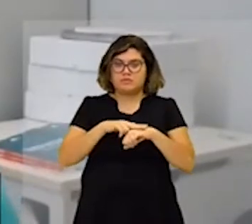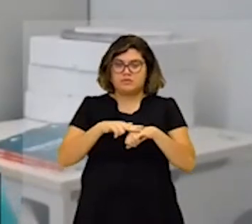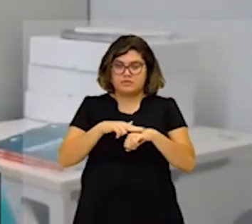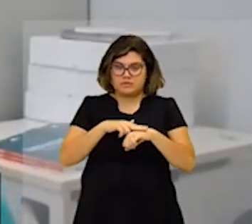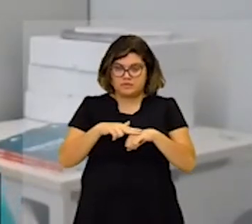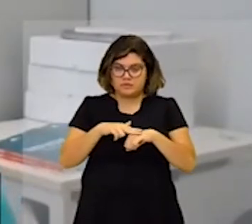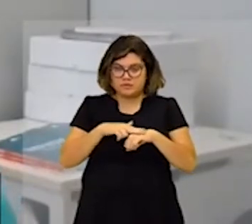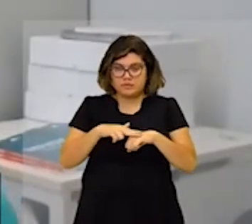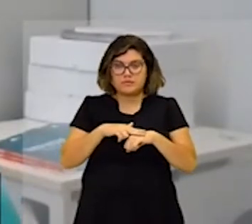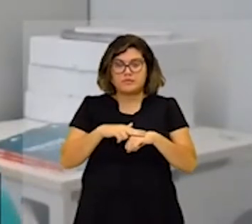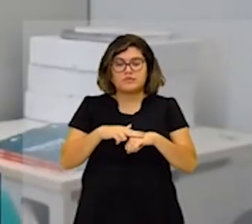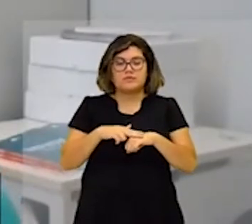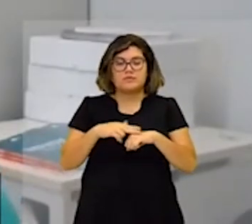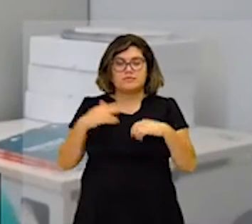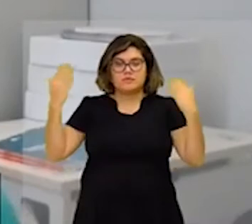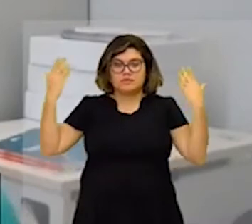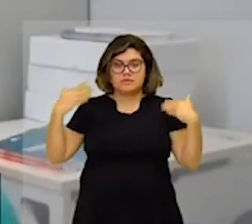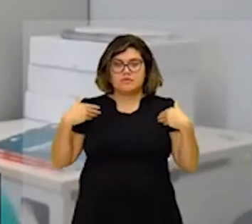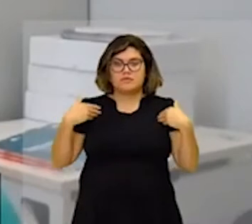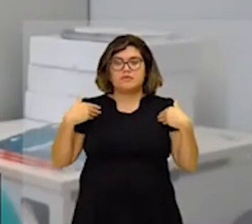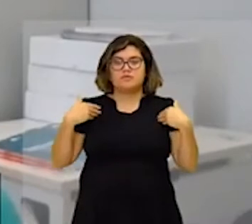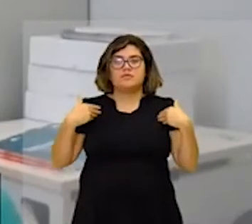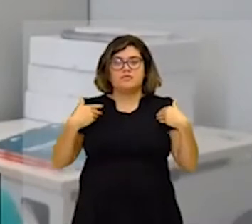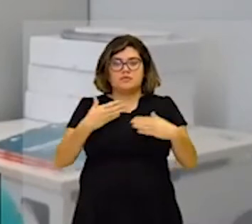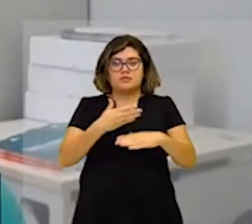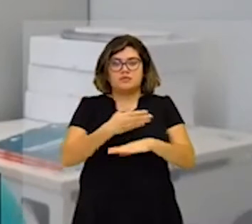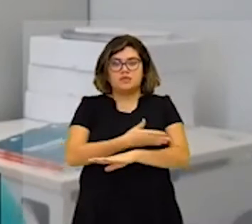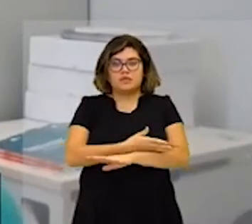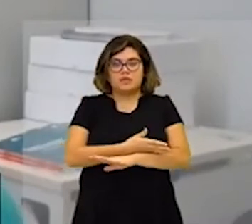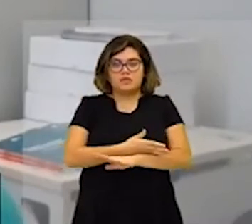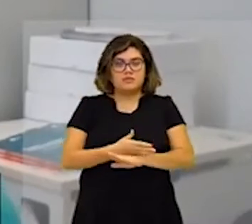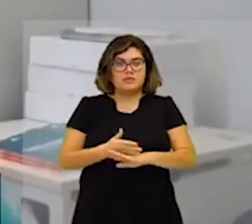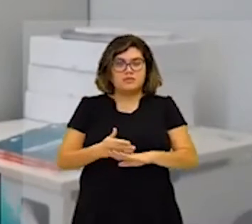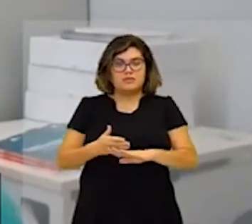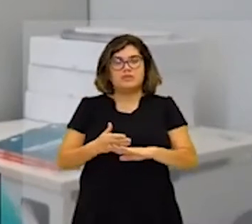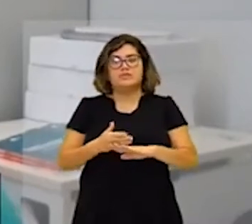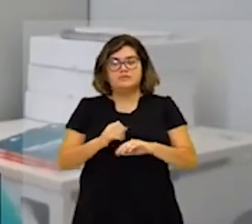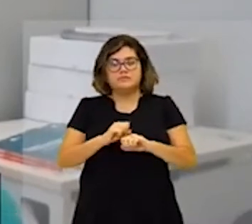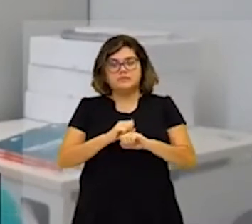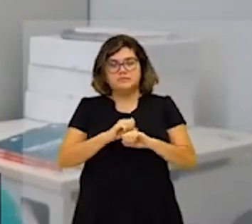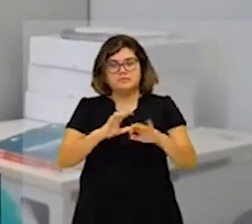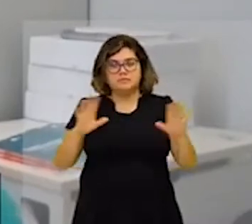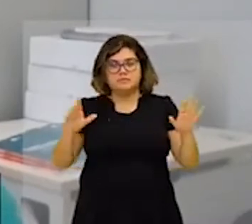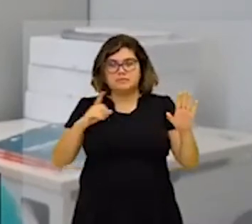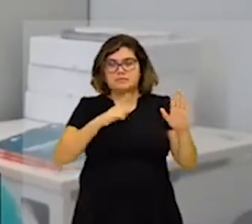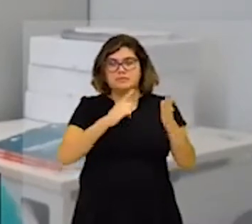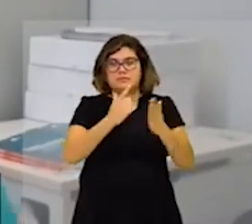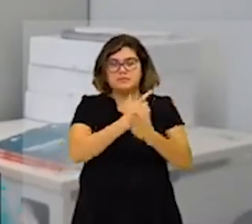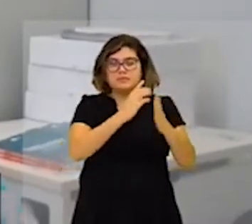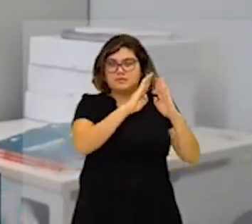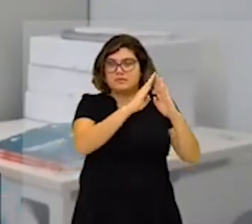uma parede Clara uma estante com livros e um móvel também corrido atrás de mim